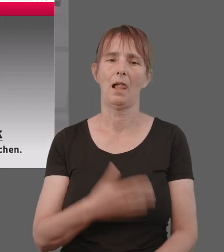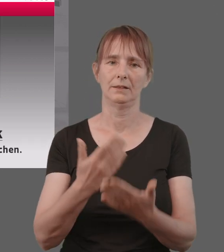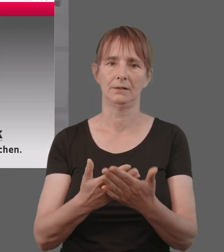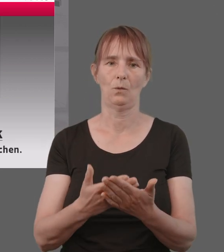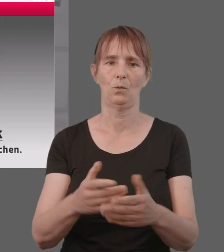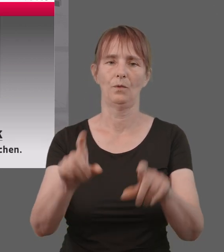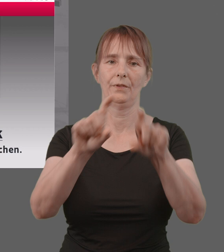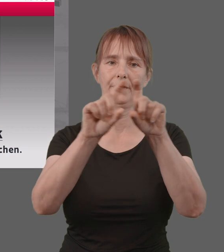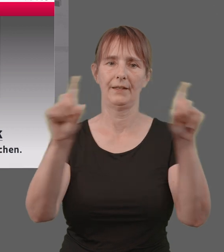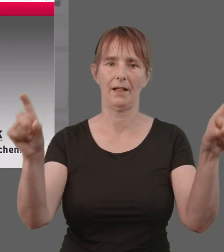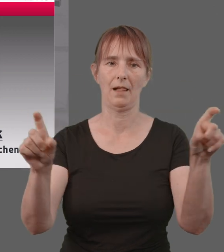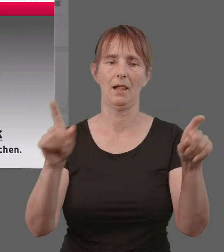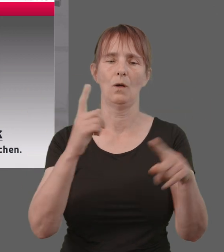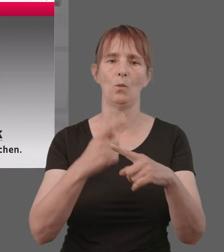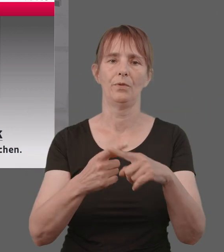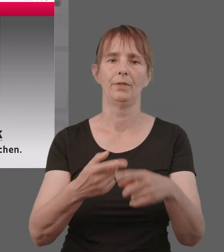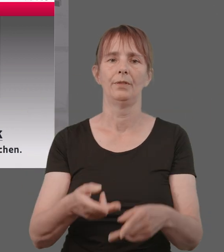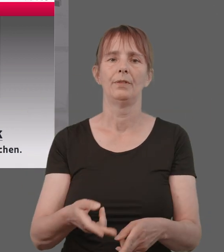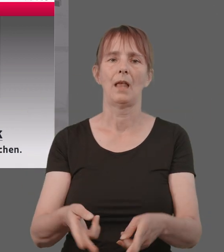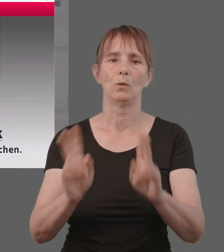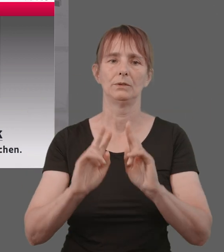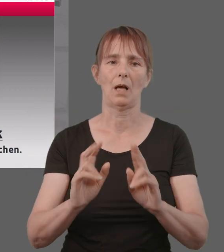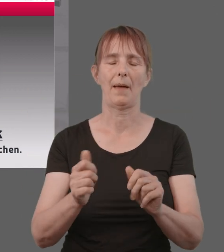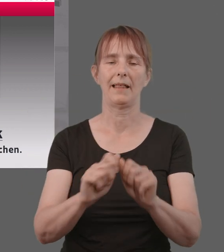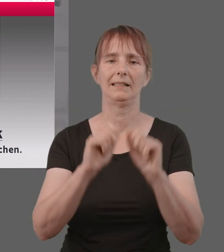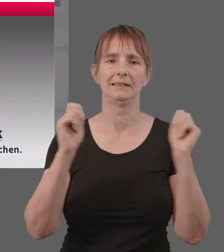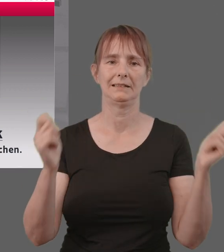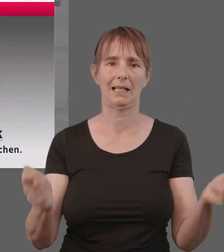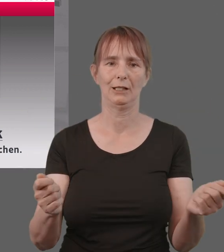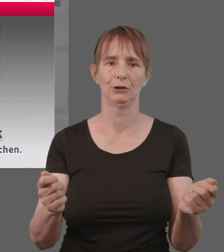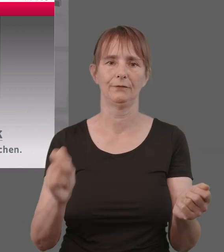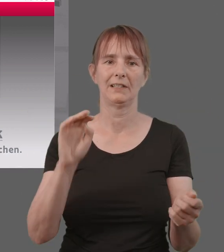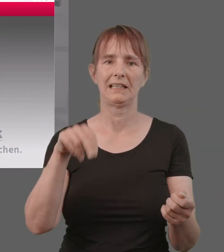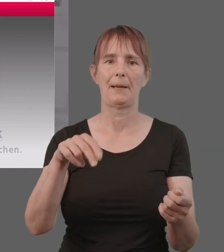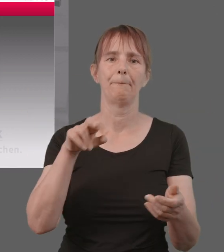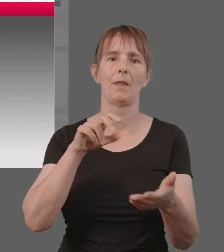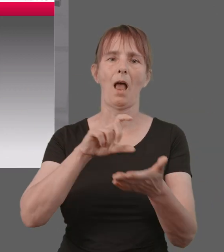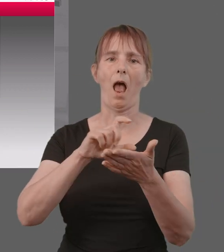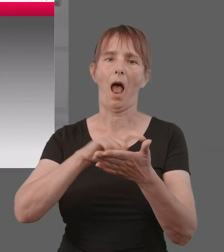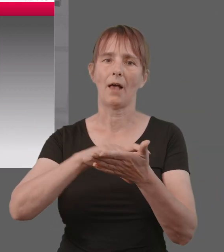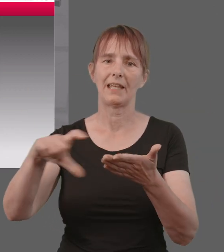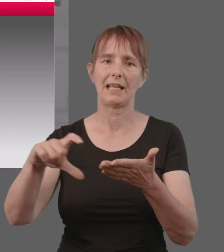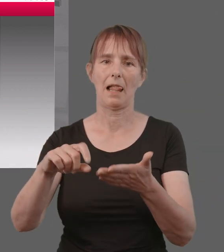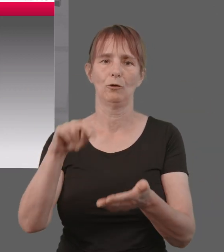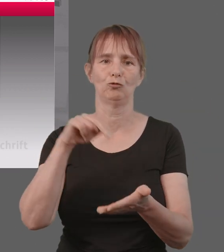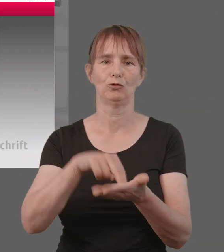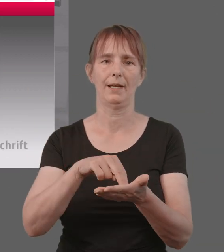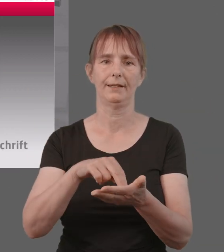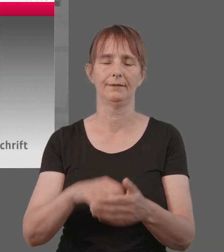wird, in welchem der Artikel enthalten ist. Das übergeordnete Werk ist der Titel und die Ausgabe